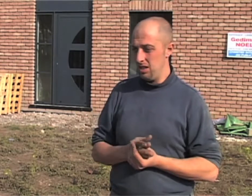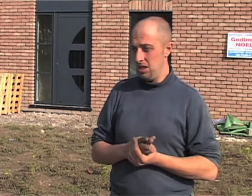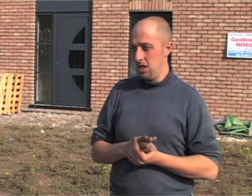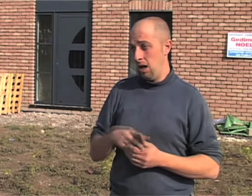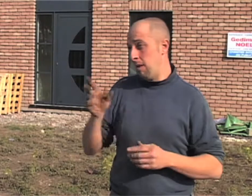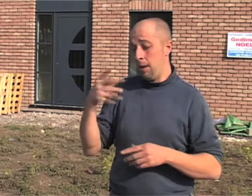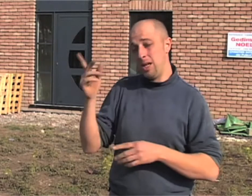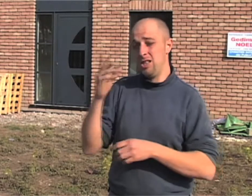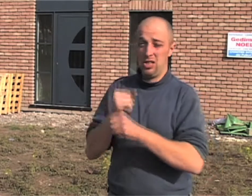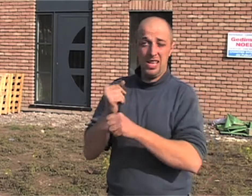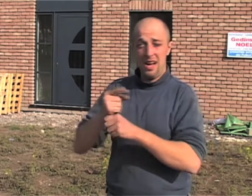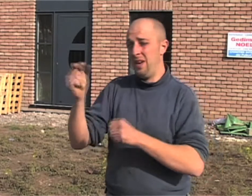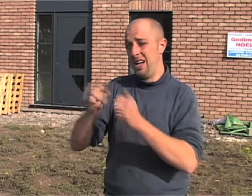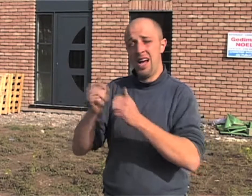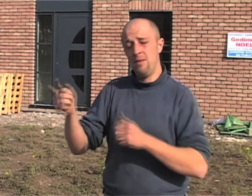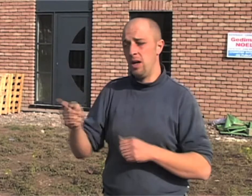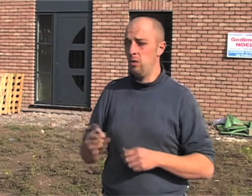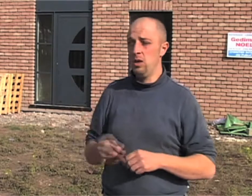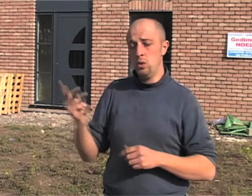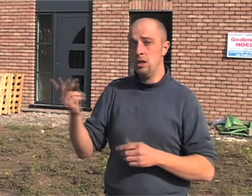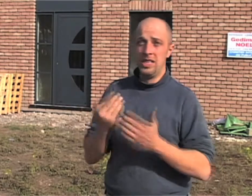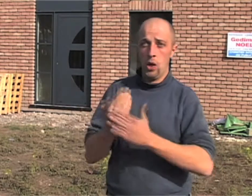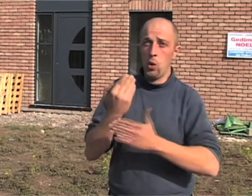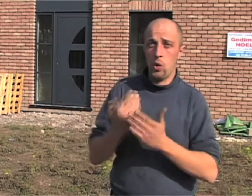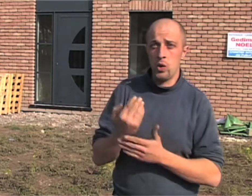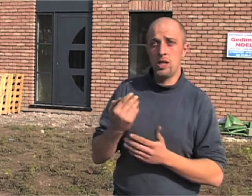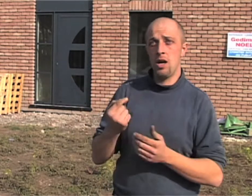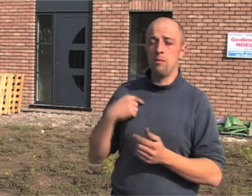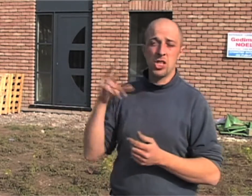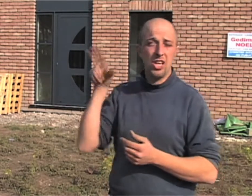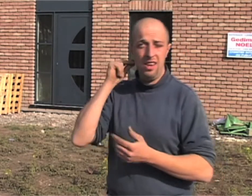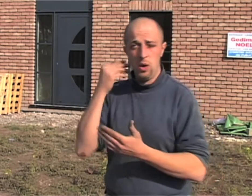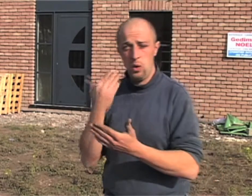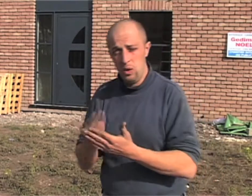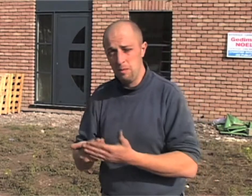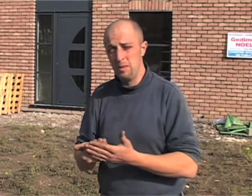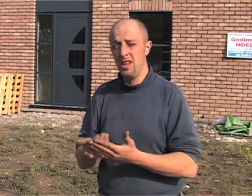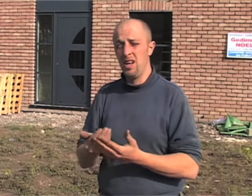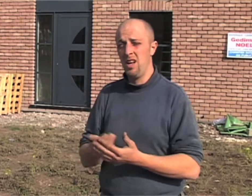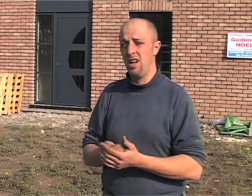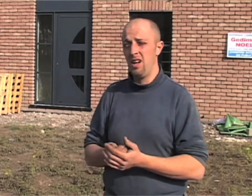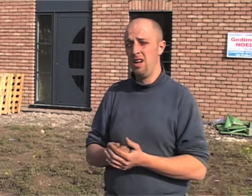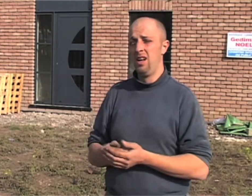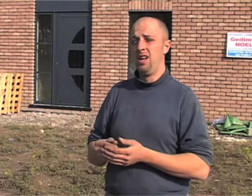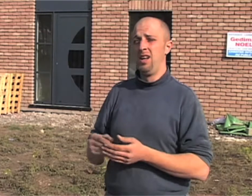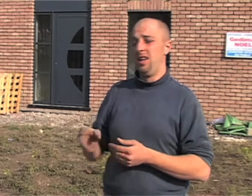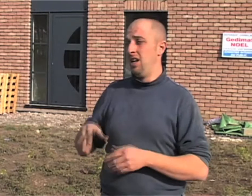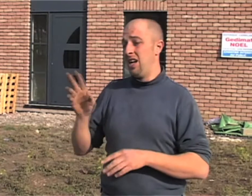Il a toujours été satisfait de mon travail. Il apprécie ma façon d'être attentif et mon courage.